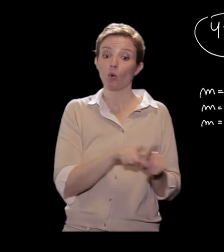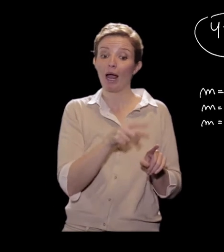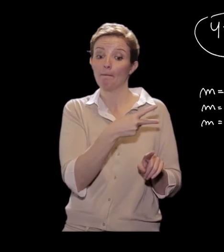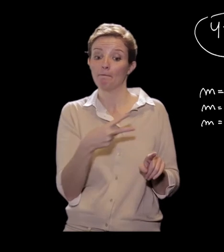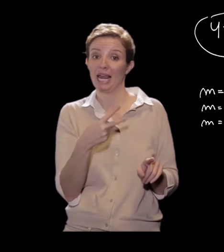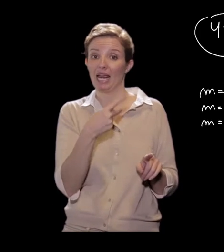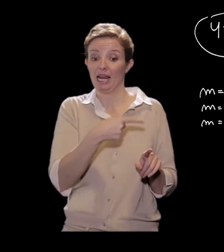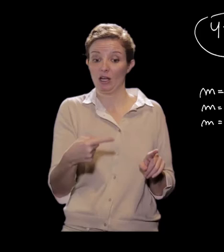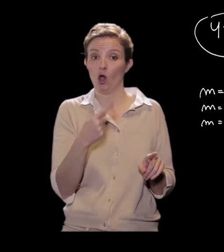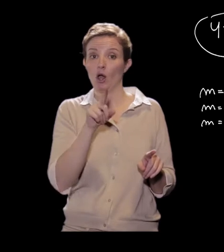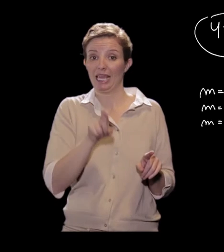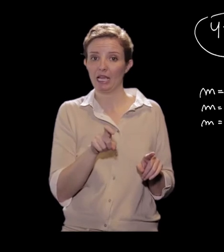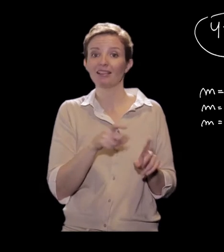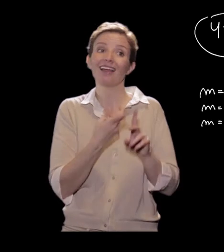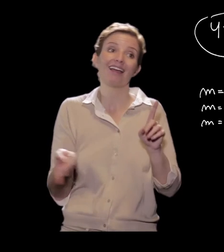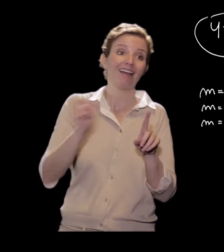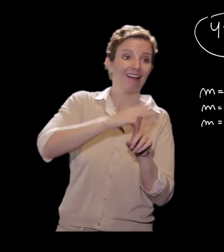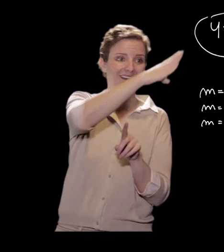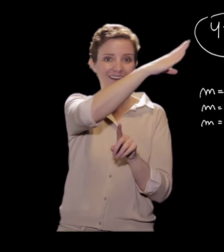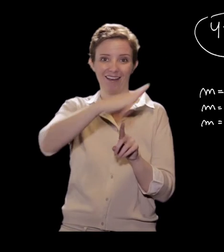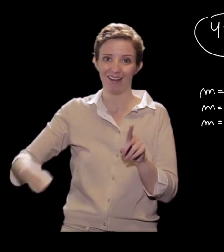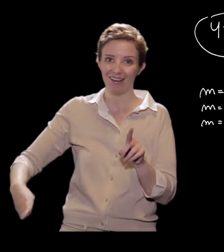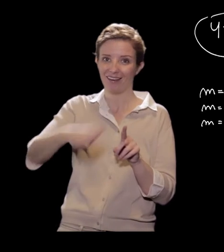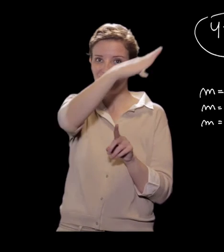che corrisponde alla bisettrice del secondo e del quarto quadrante.